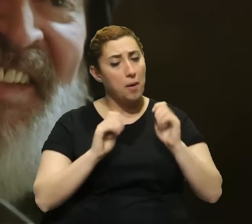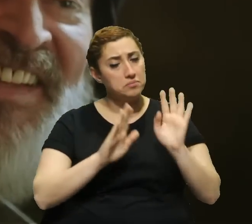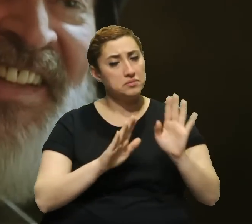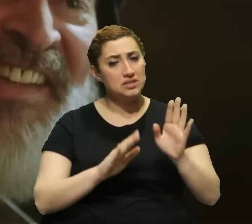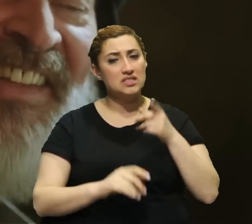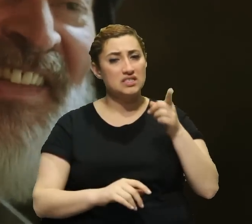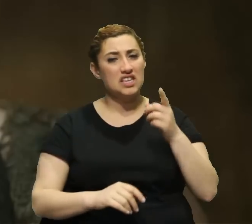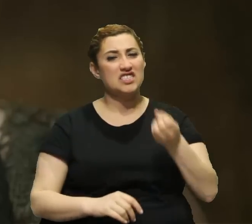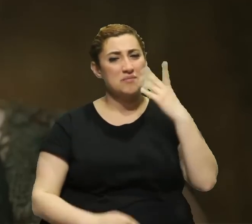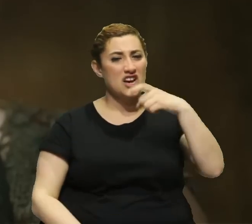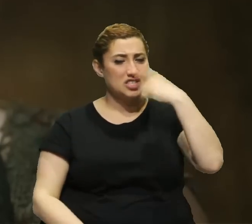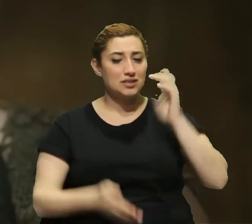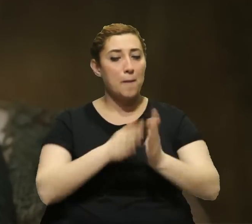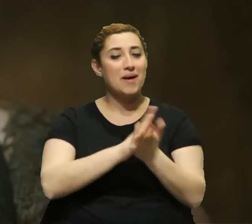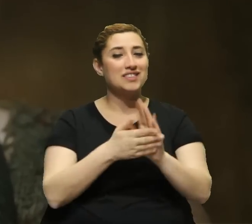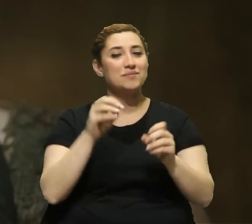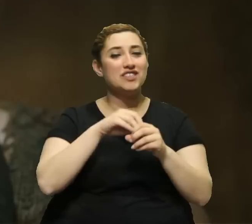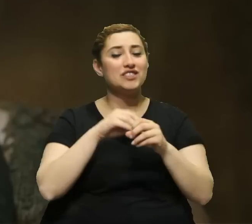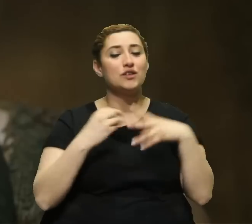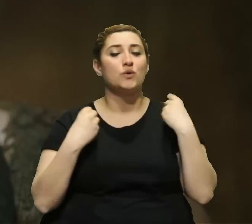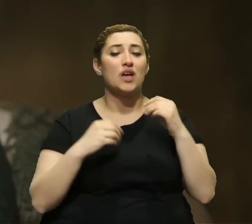Sen sabah sıcak bazlamanın arasına mis gibi yağ sürüp...